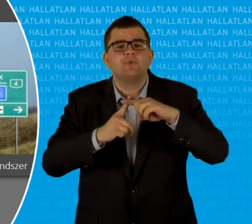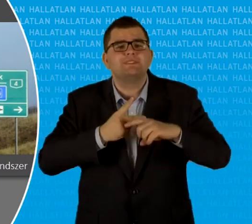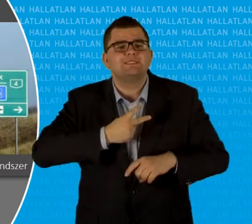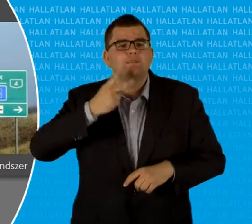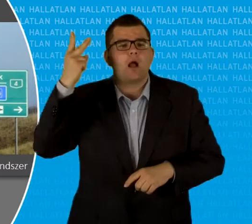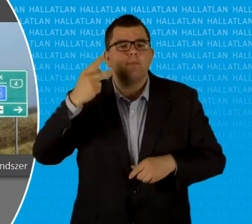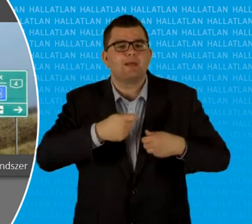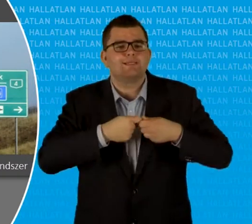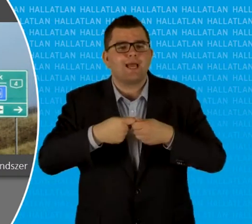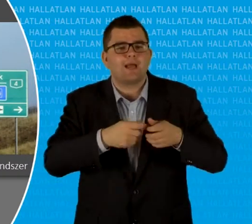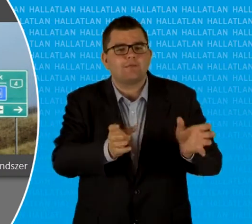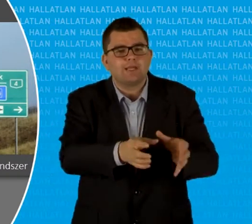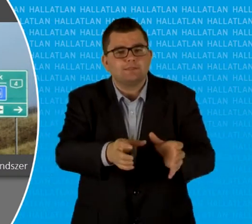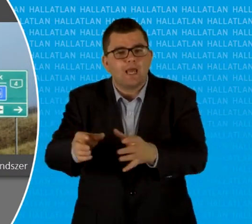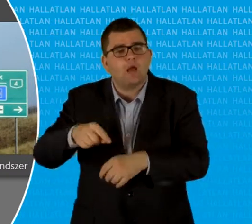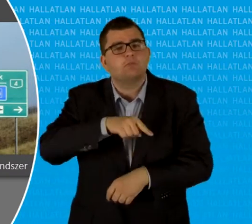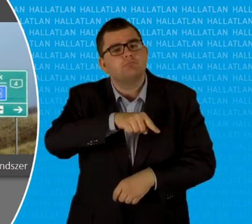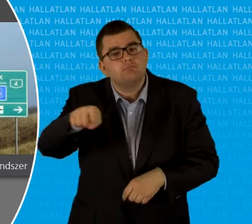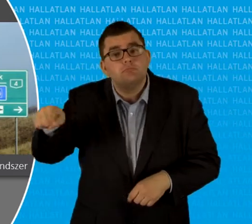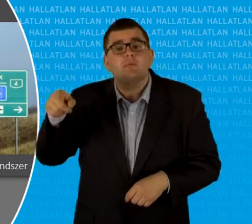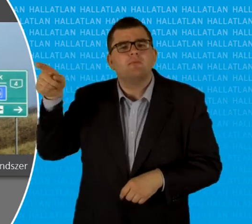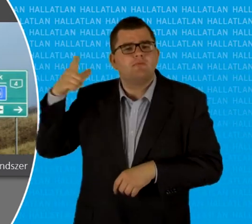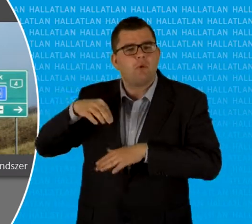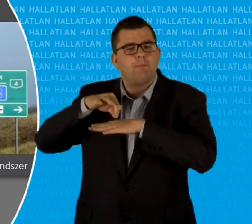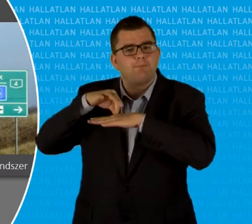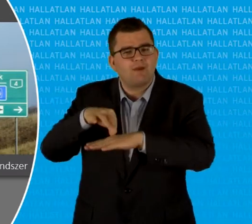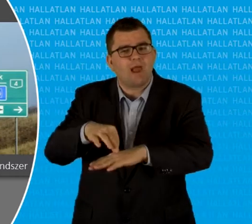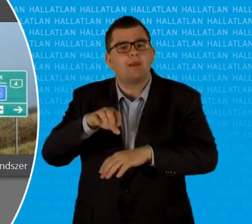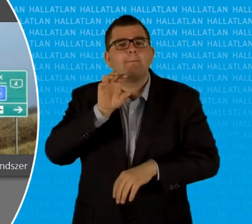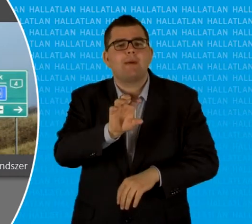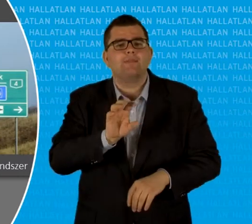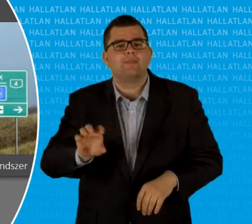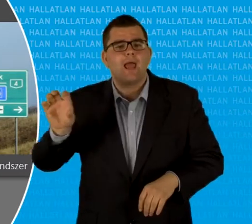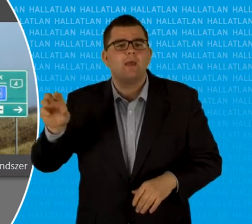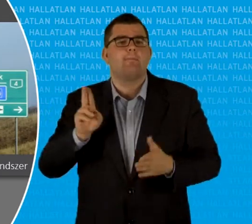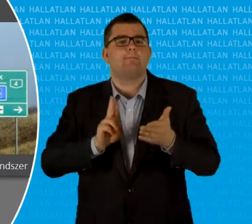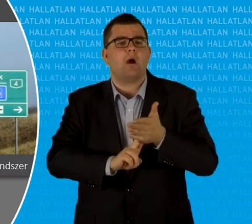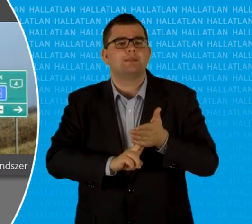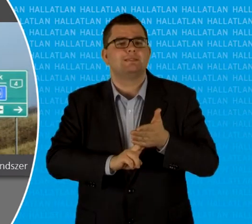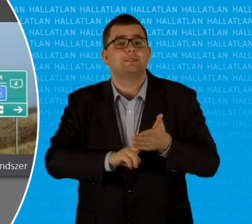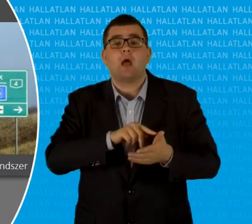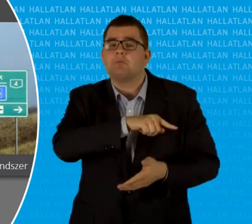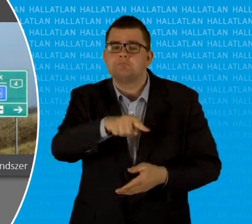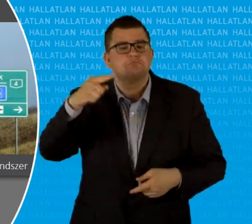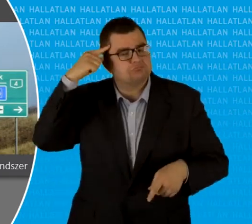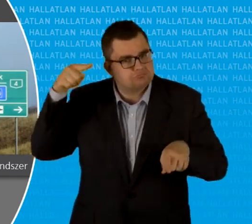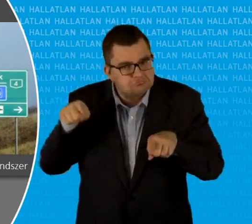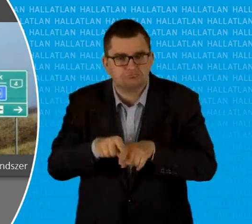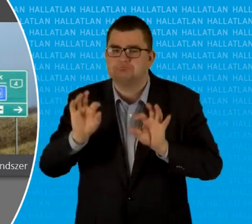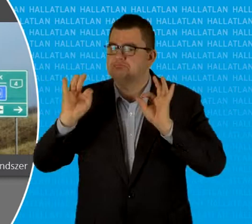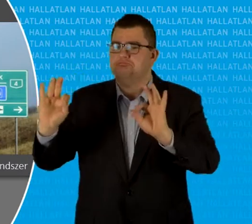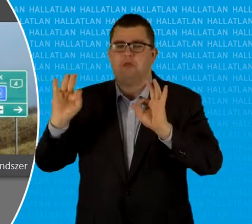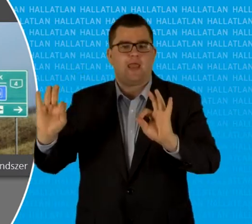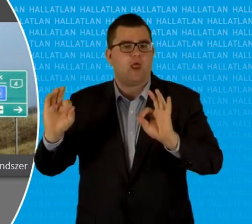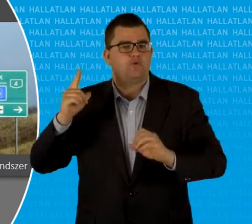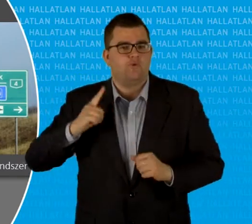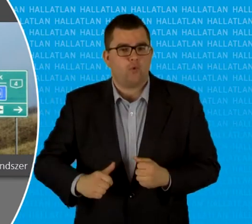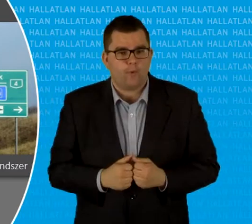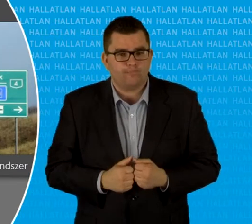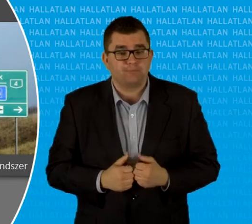s a szakmai szervezetek körében teljes egyetértés volt abban, hogy a megyei matrica bevezetése helyes volt.